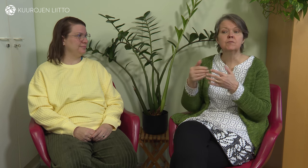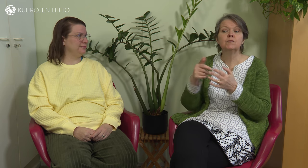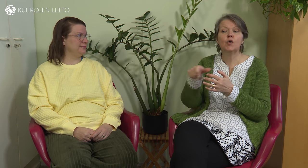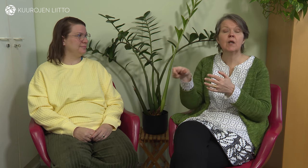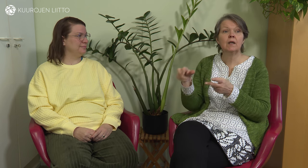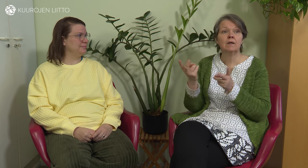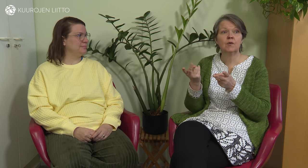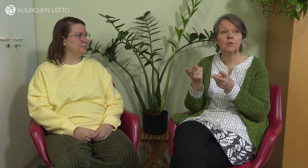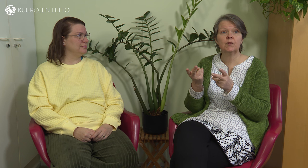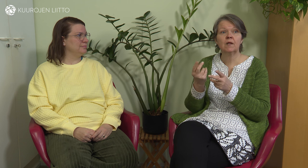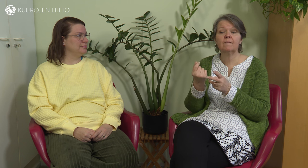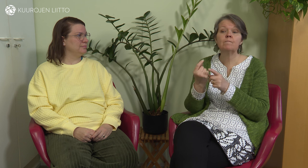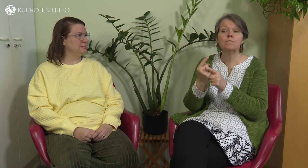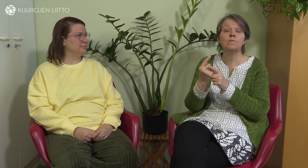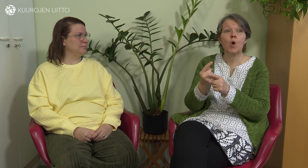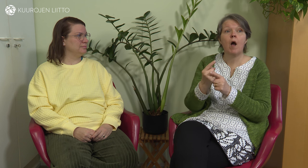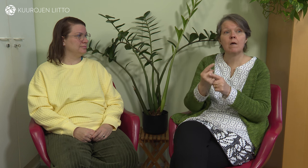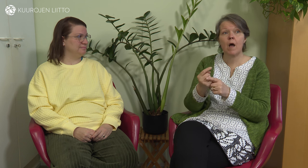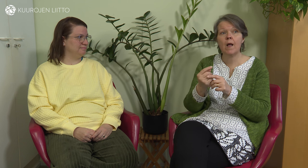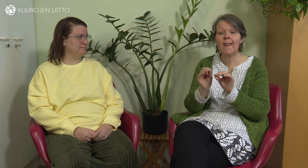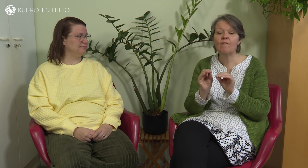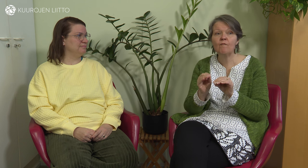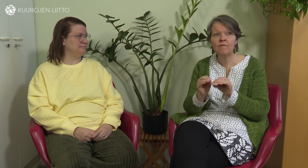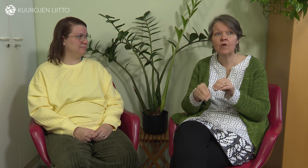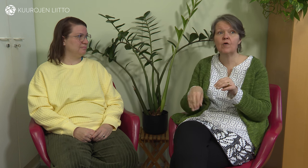Heidän työntekijöitään on ollut mukana neuvomassa.